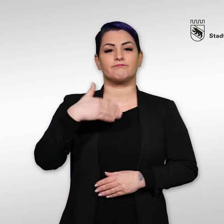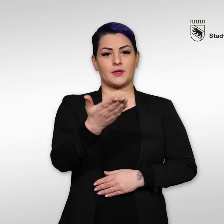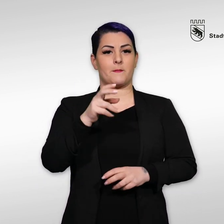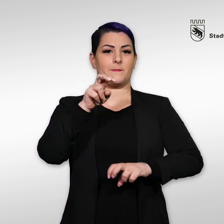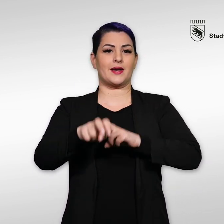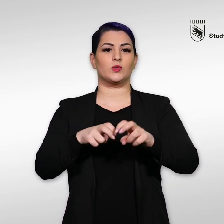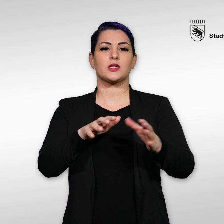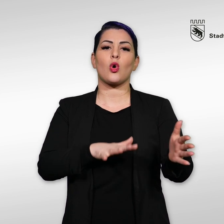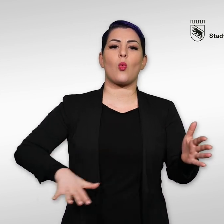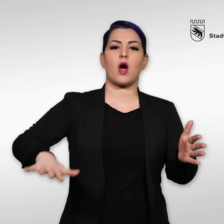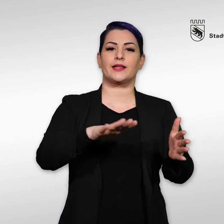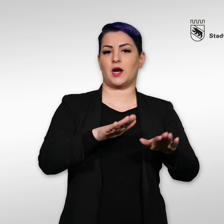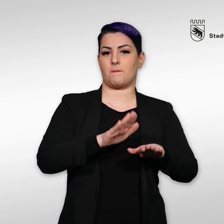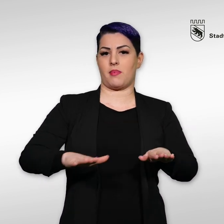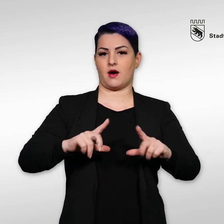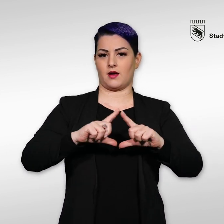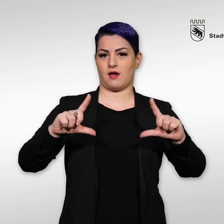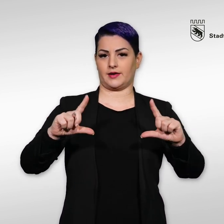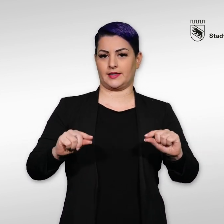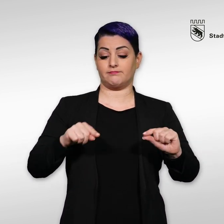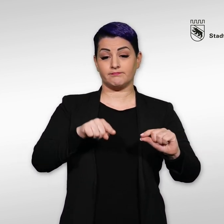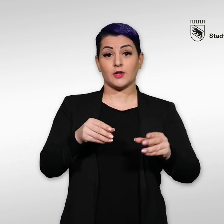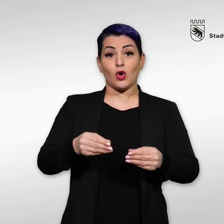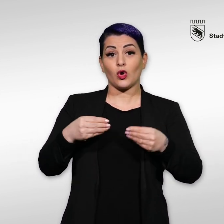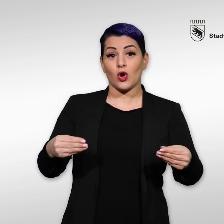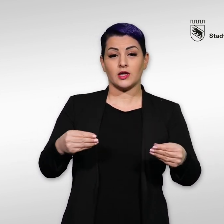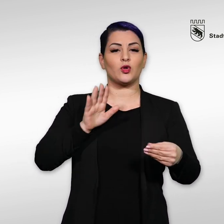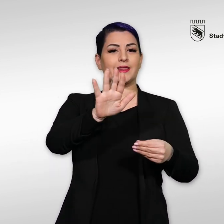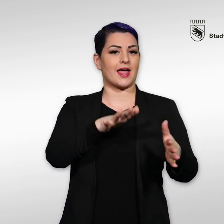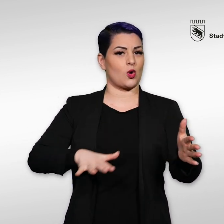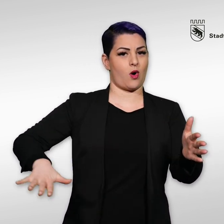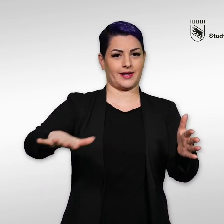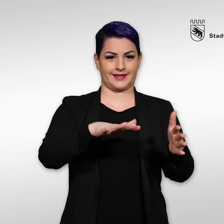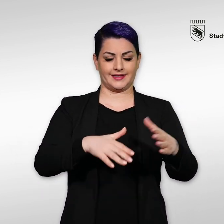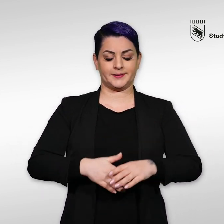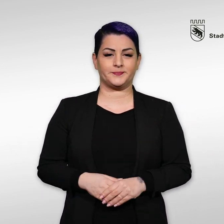Dann nutzen Sie eine Quartier-Parkkarte, die in ihrem Quartier gültig ist.